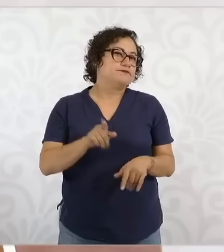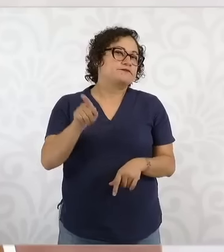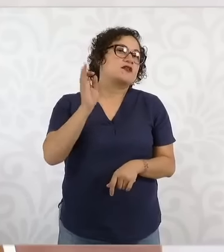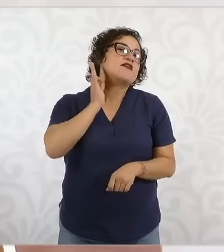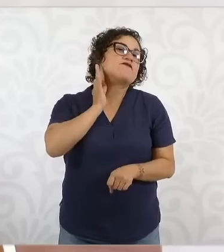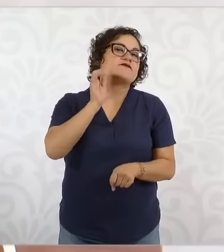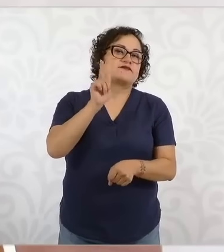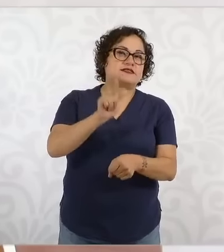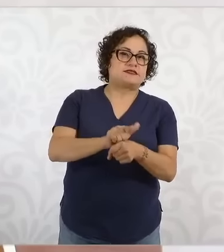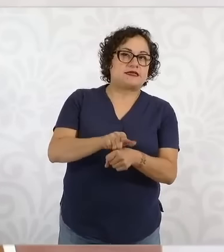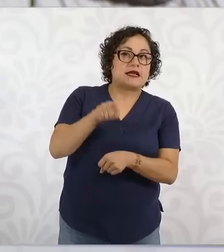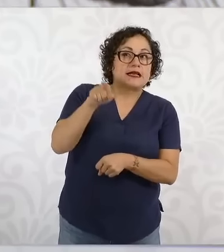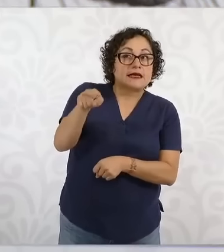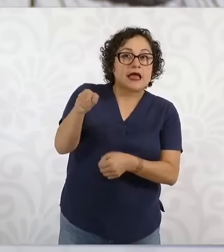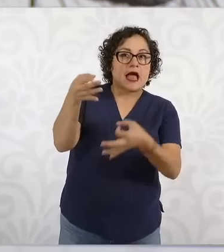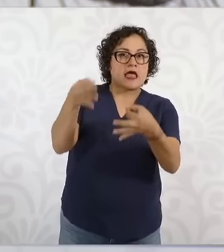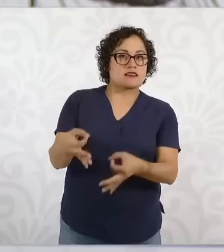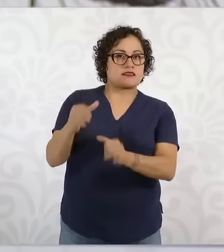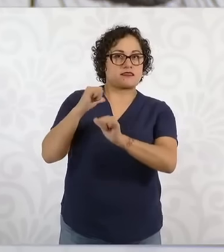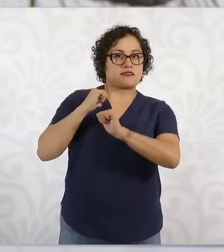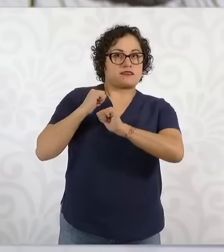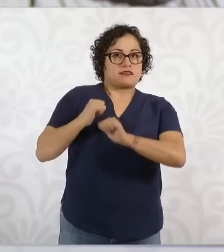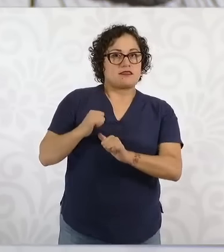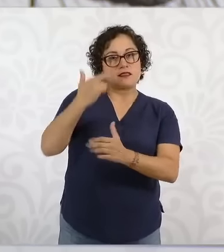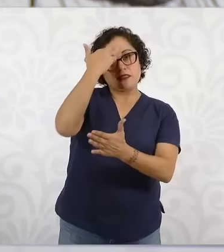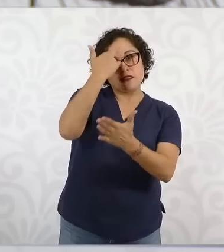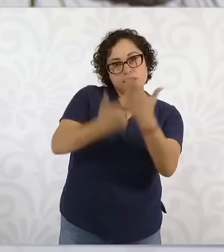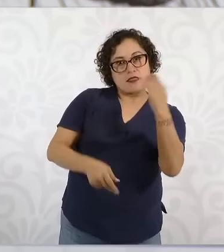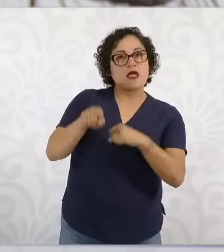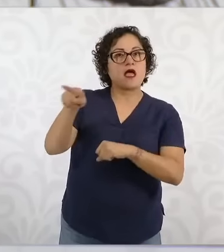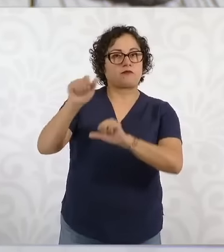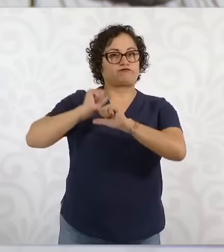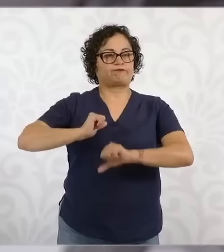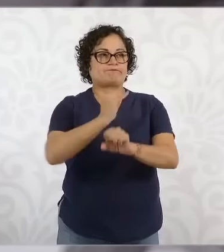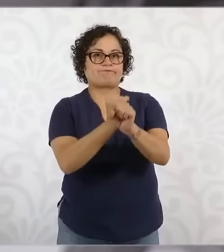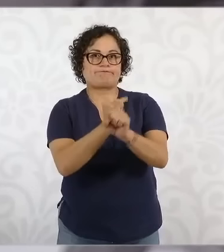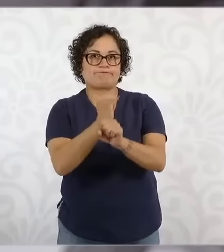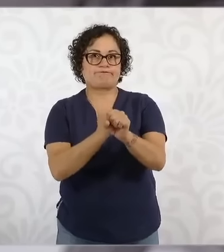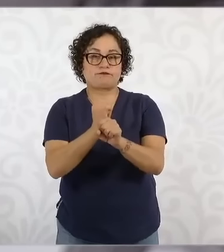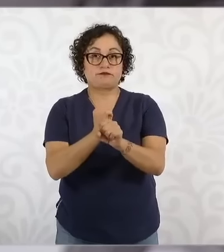la institución que debe investigar cualquier delito. No le corresponde al gobierno de México.